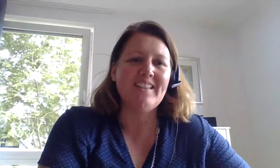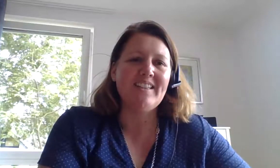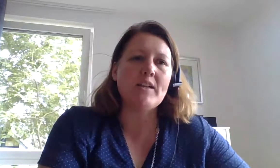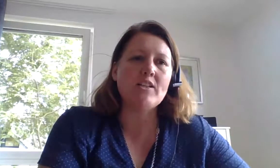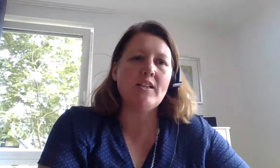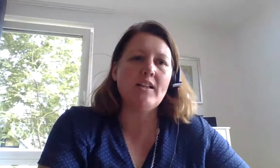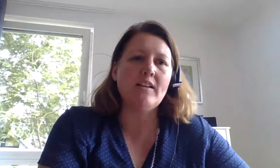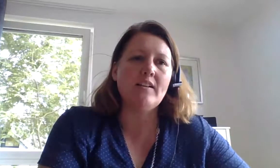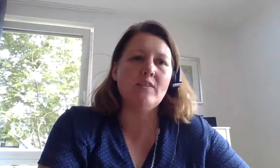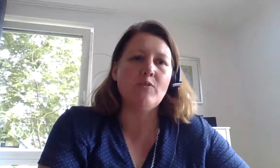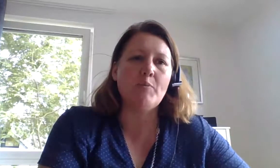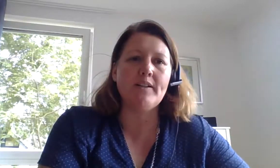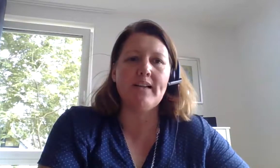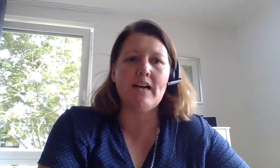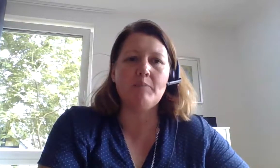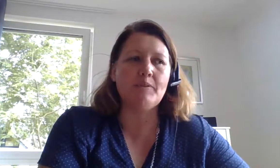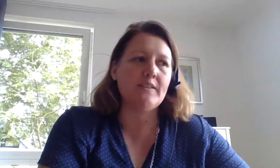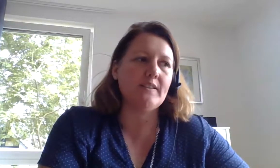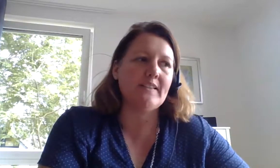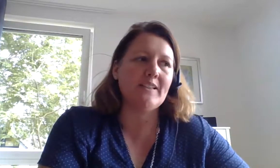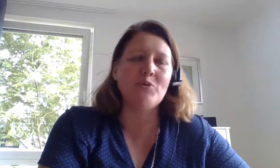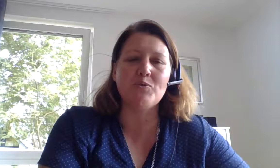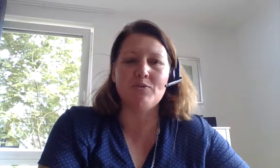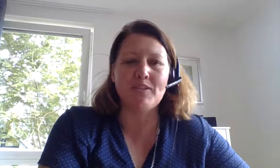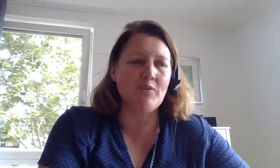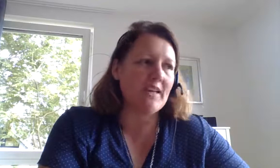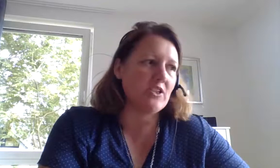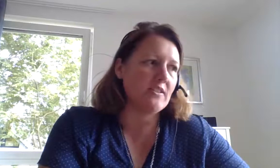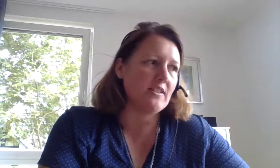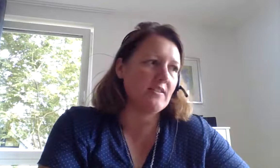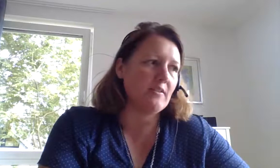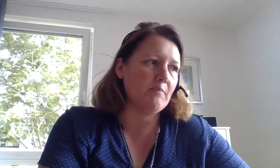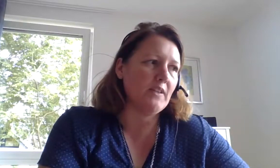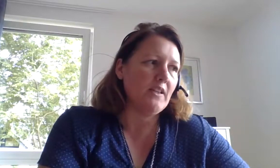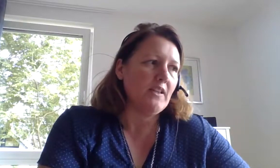بالذات من اجل بناء أنظمة تعليمية دامجة